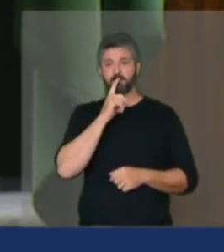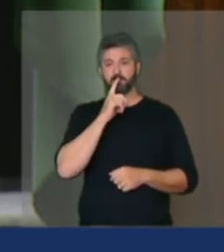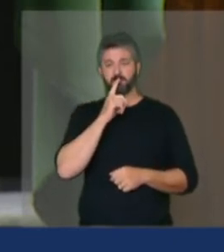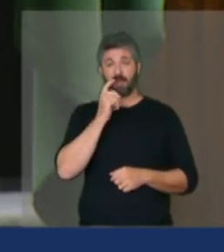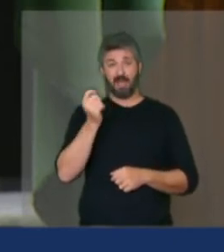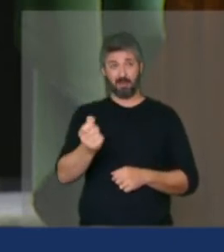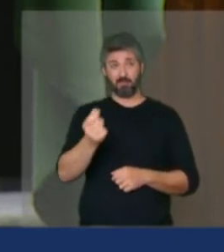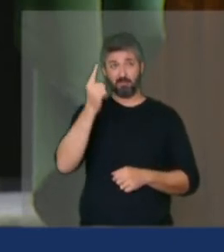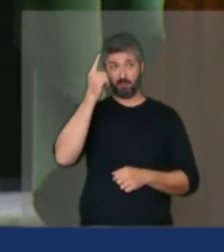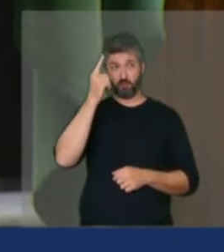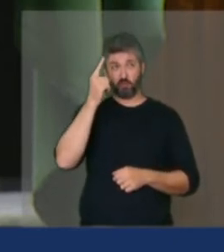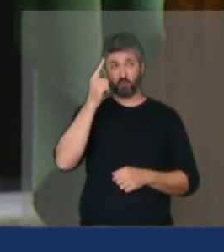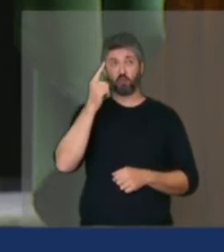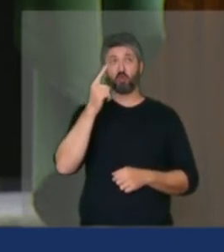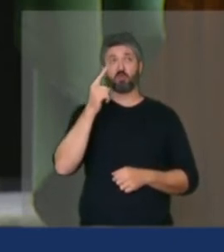O MAIOR ABSURDO QUE O